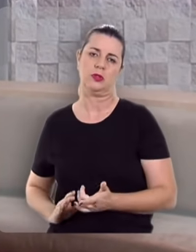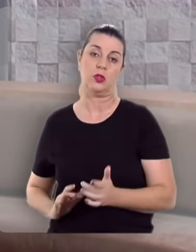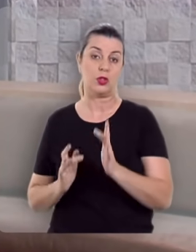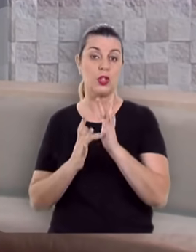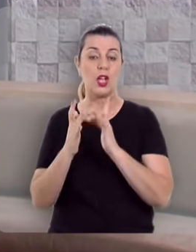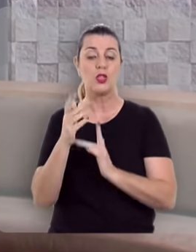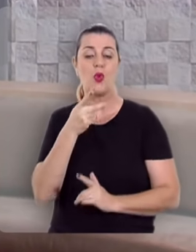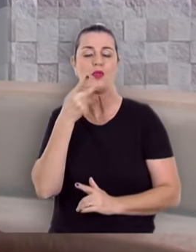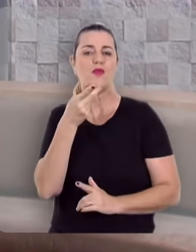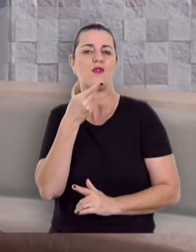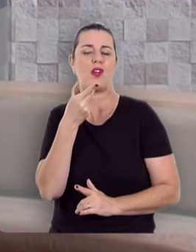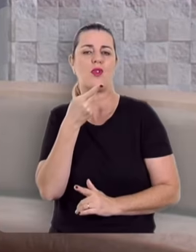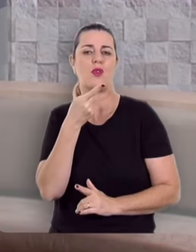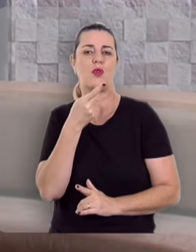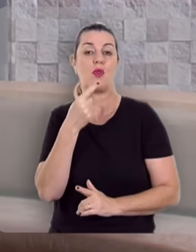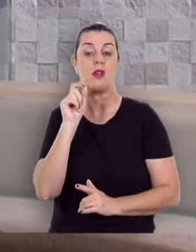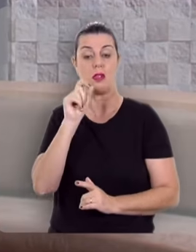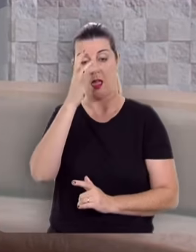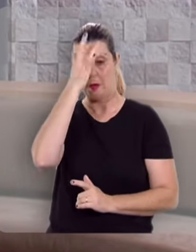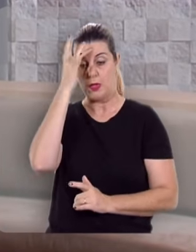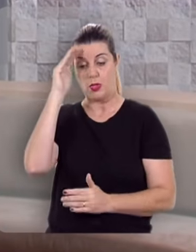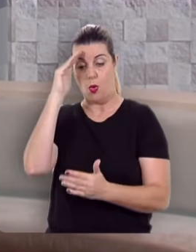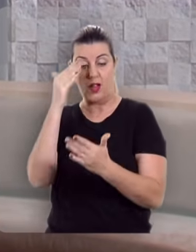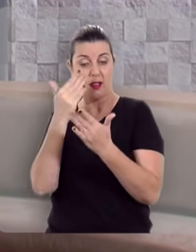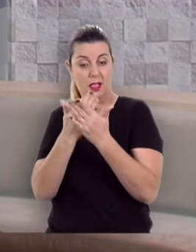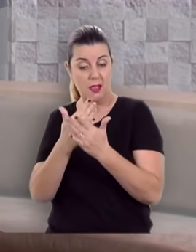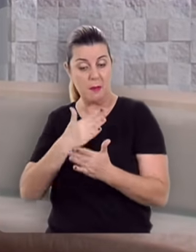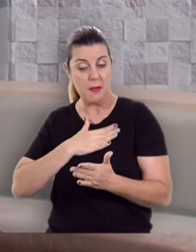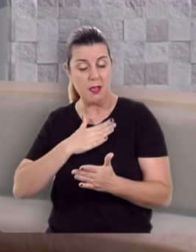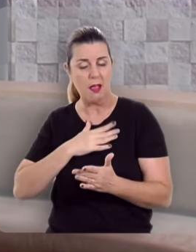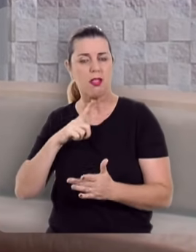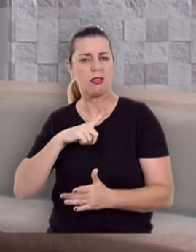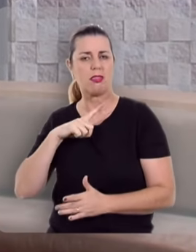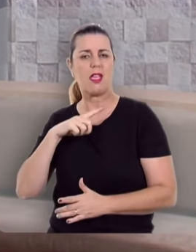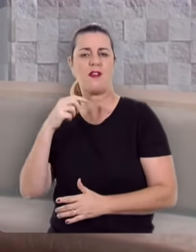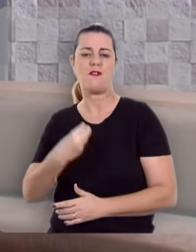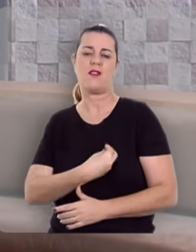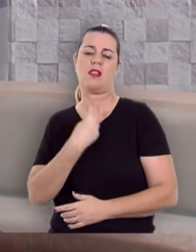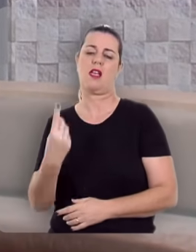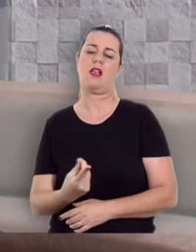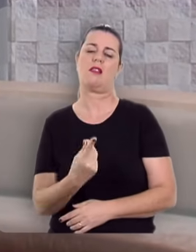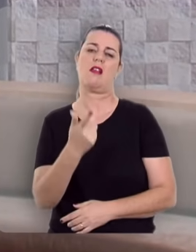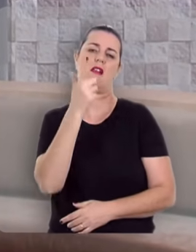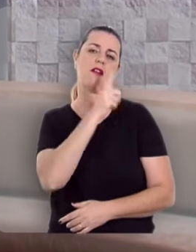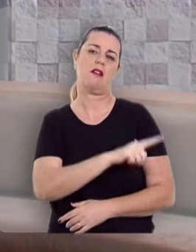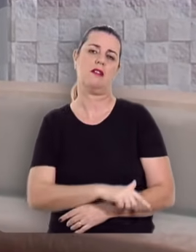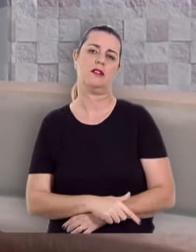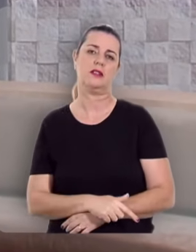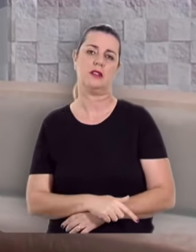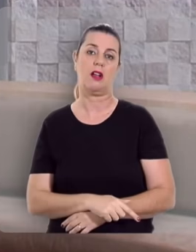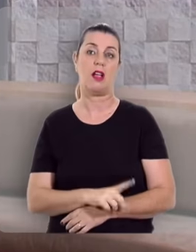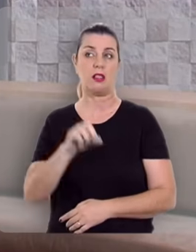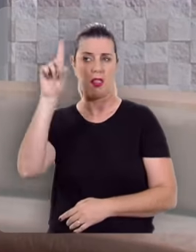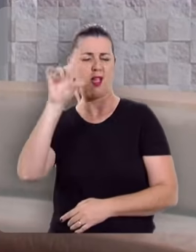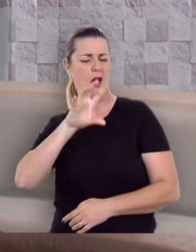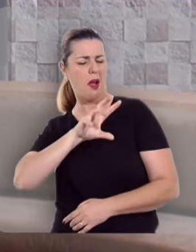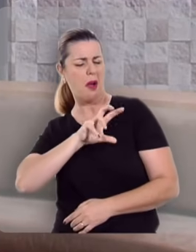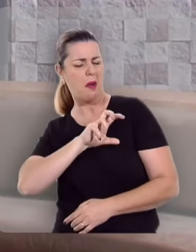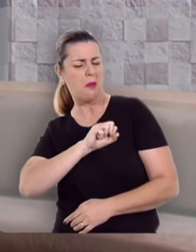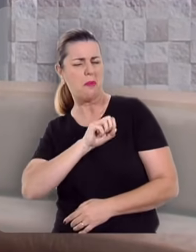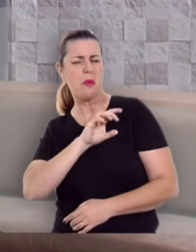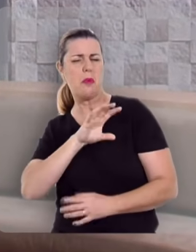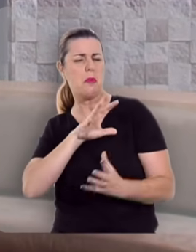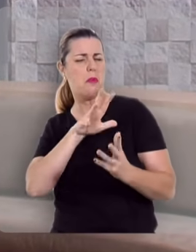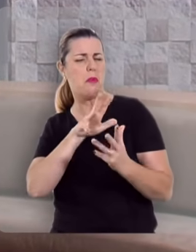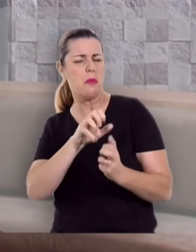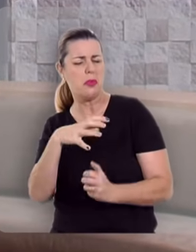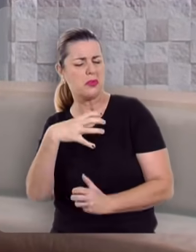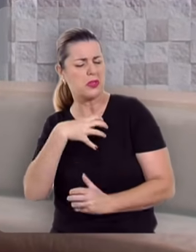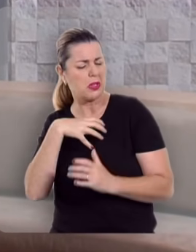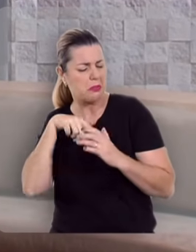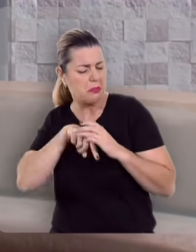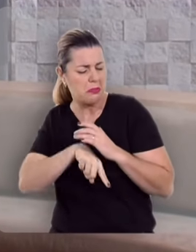quem disse quem crê em mim tem a vida eterna Deus amou o mundo de tal maneira que deu o seu filho